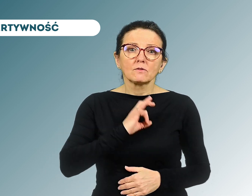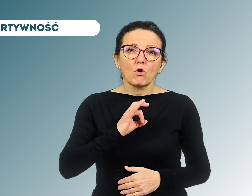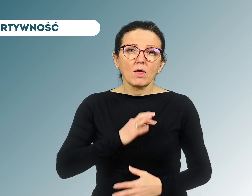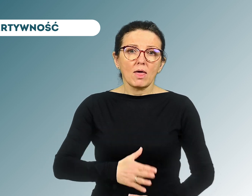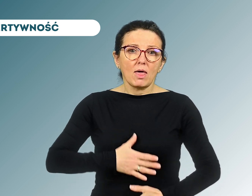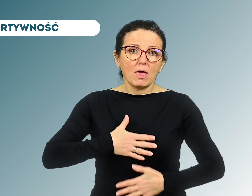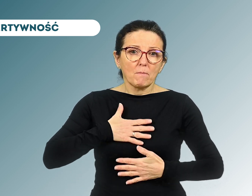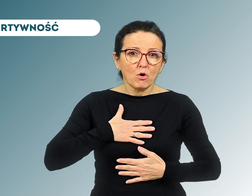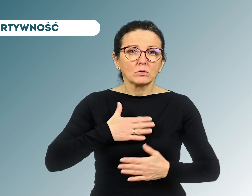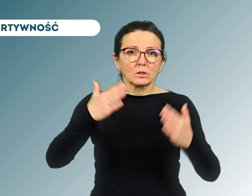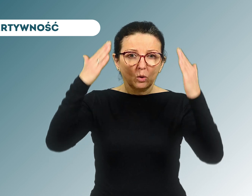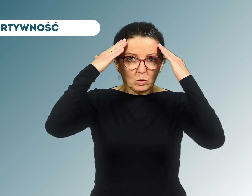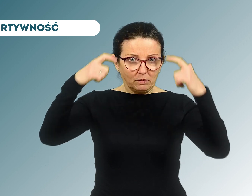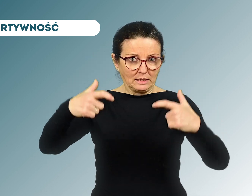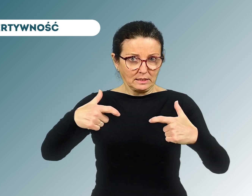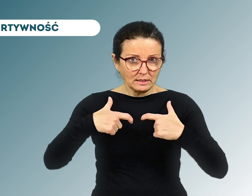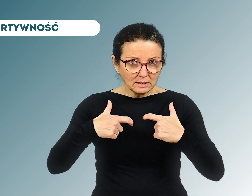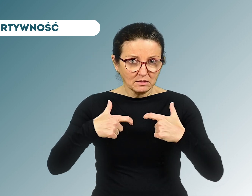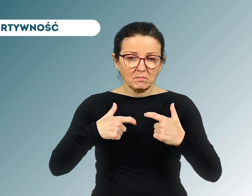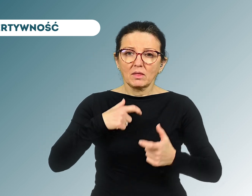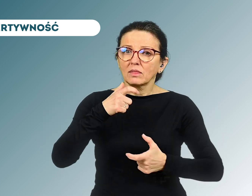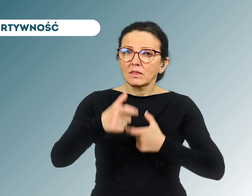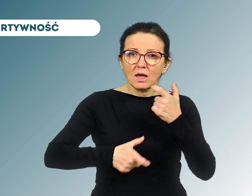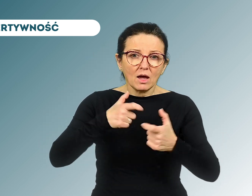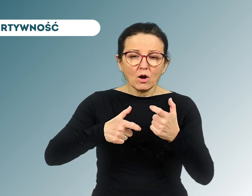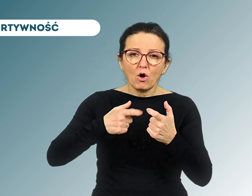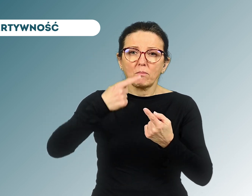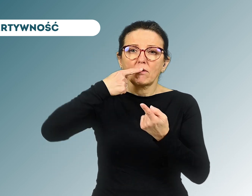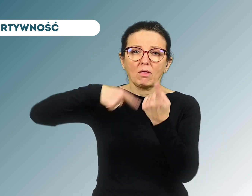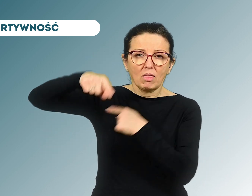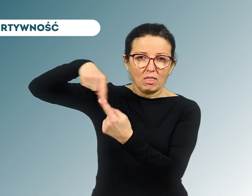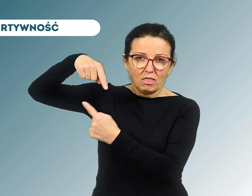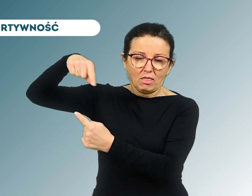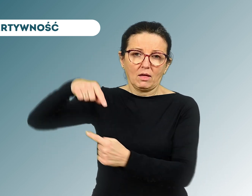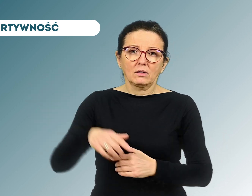umiejętność kontrolowania własnych emocji, brak manipulacji.